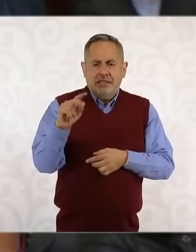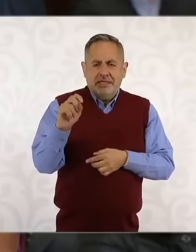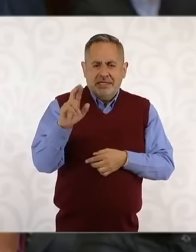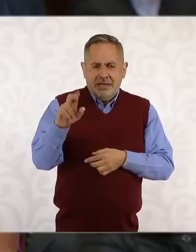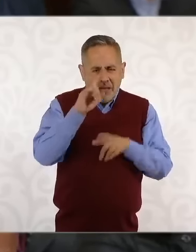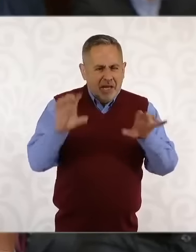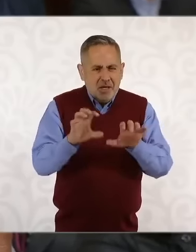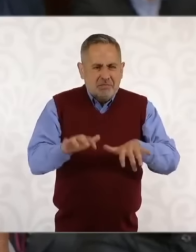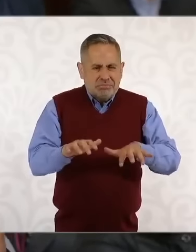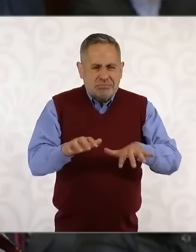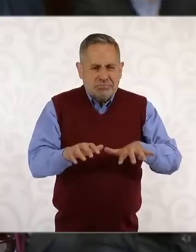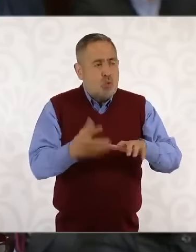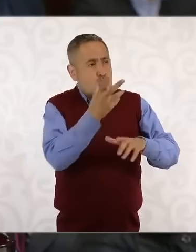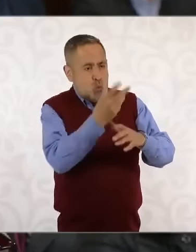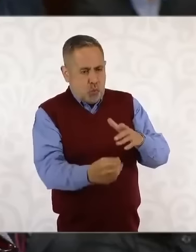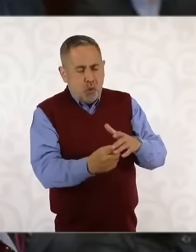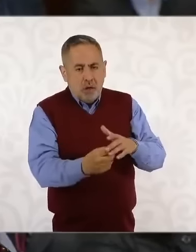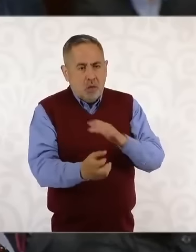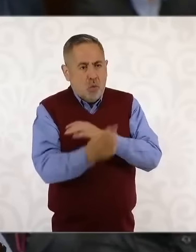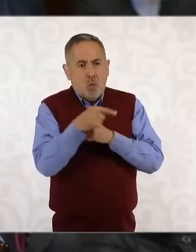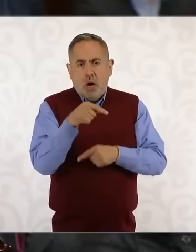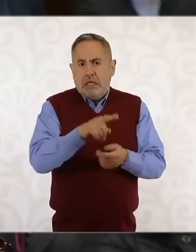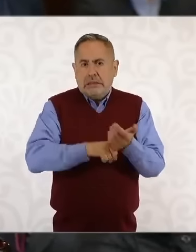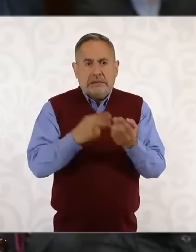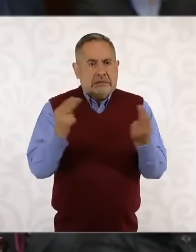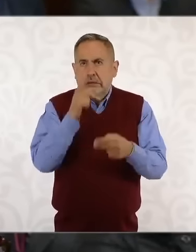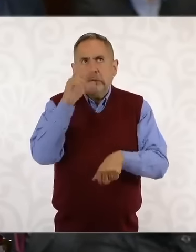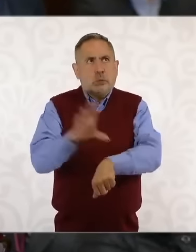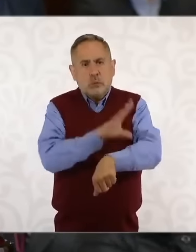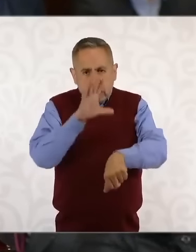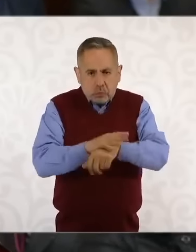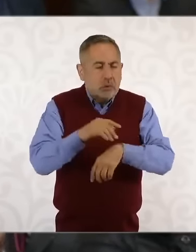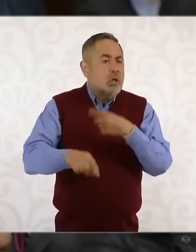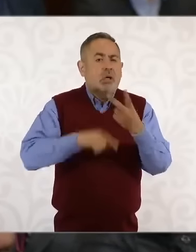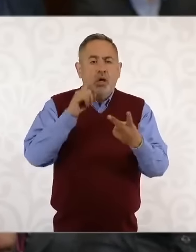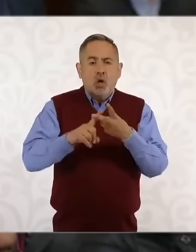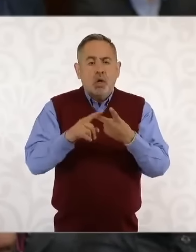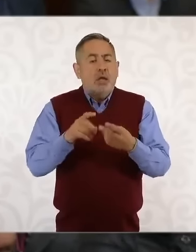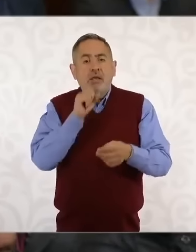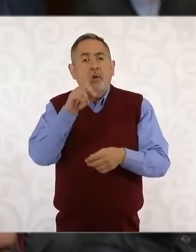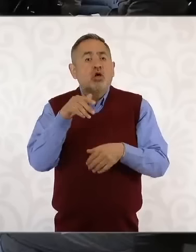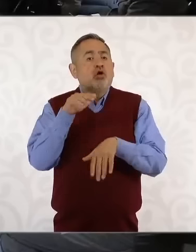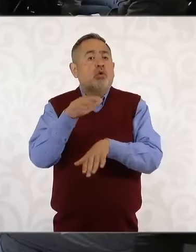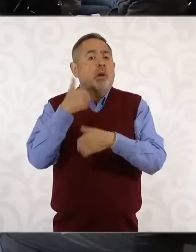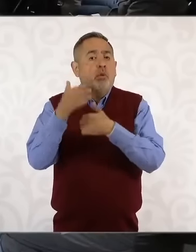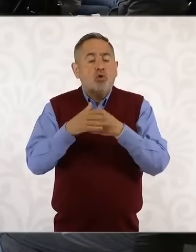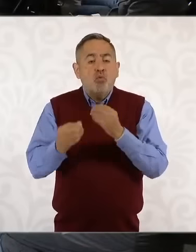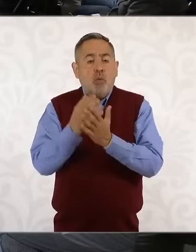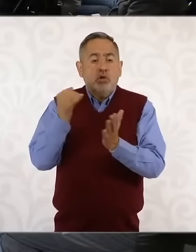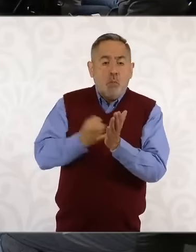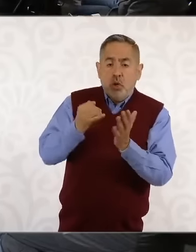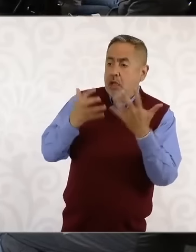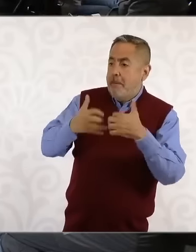vinculadas pues a la sustitución de importaciones ante la entrada en vigor de pues nuevos aranceles.